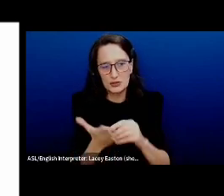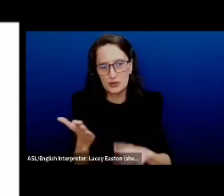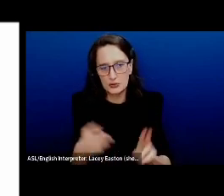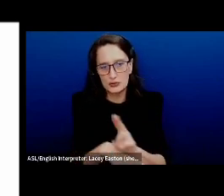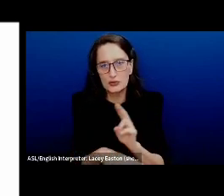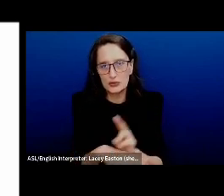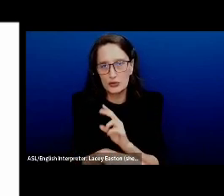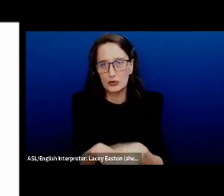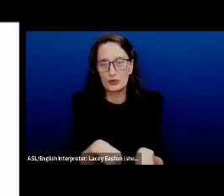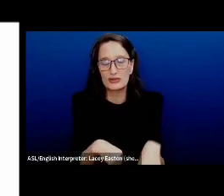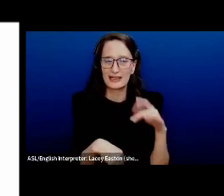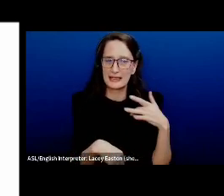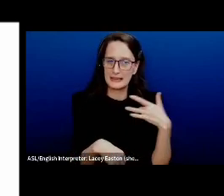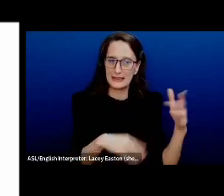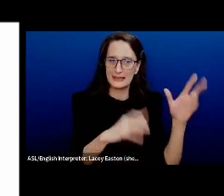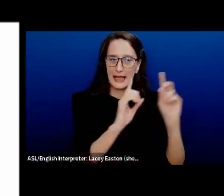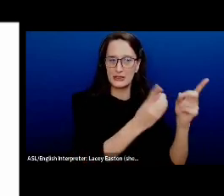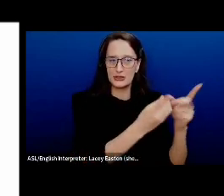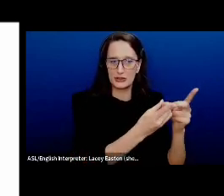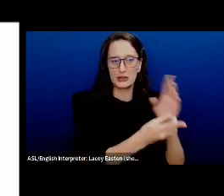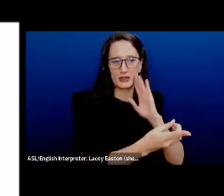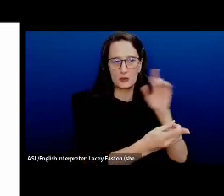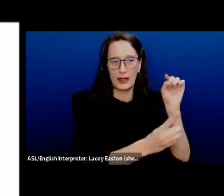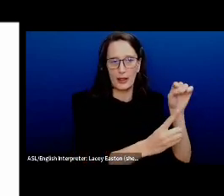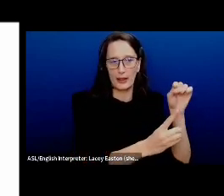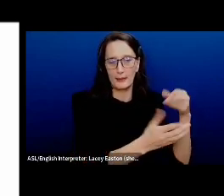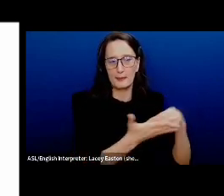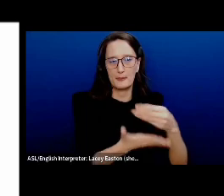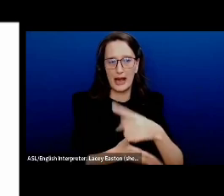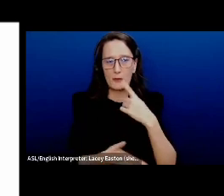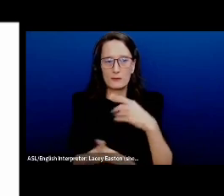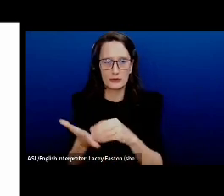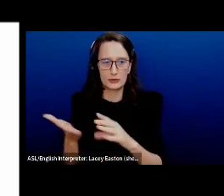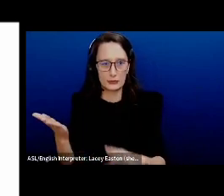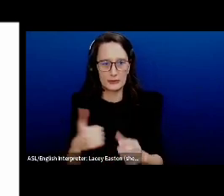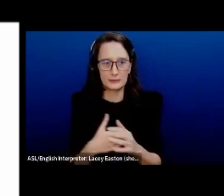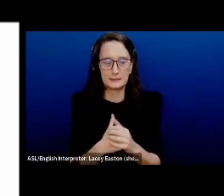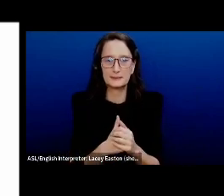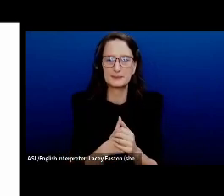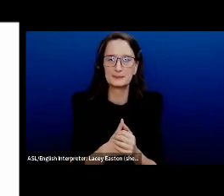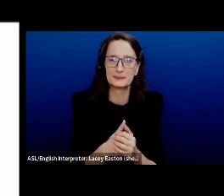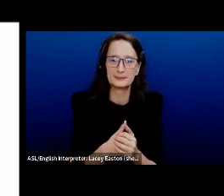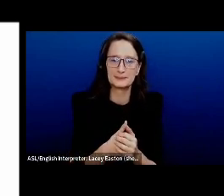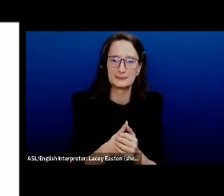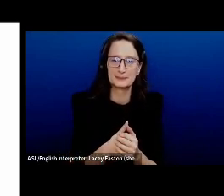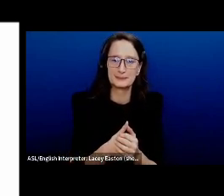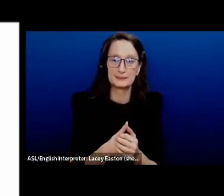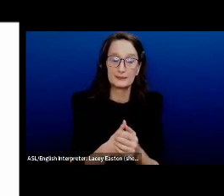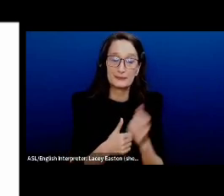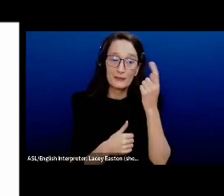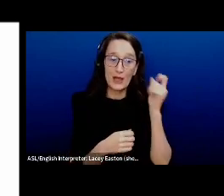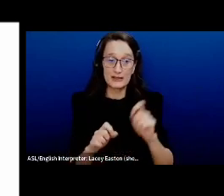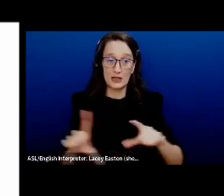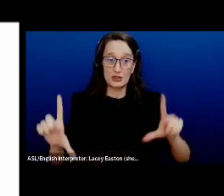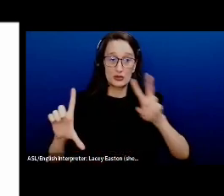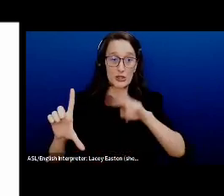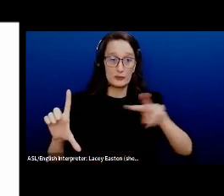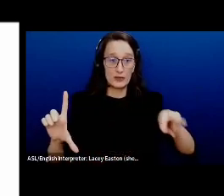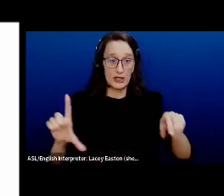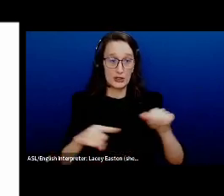los distritos suelen comprar para los alumnos. El sitio web de capacitación en lectores de pantalla está diseñado